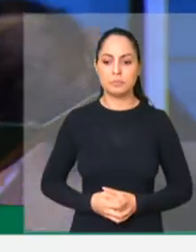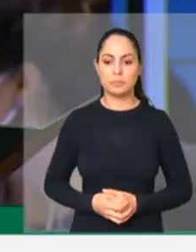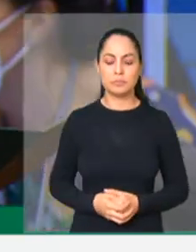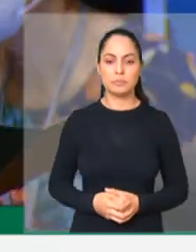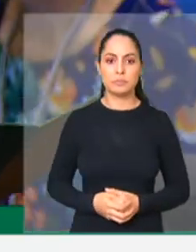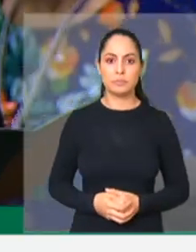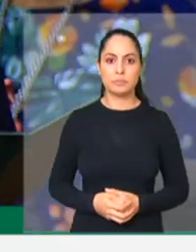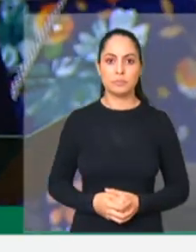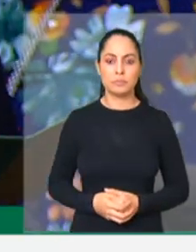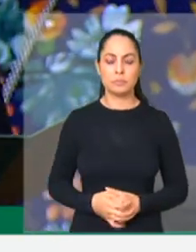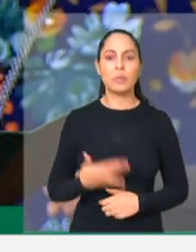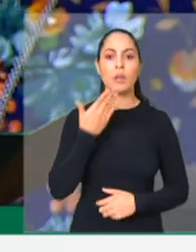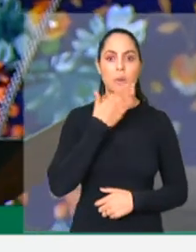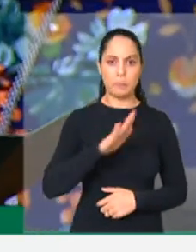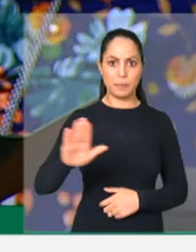INDEPENDÊNCIA DO BRASIL. -- [PRESIDENTE]: DECLARO